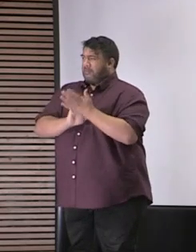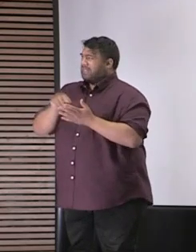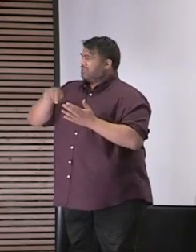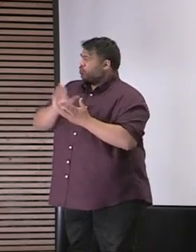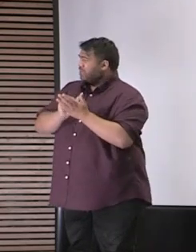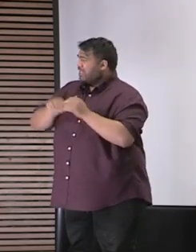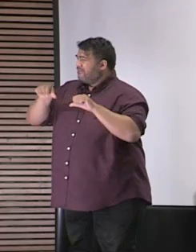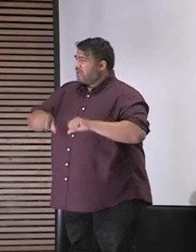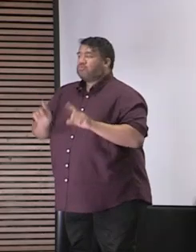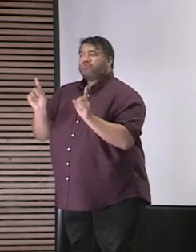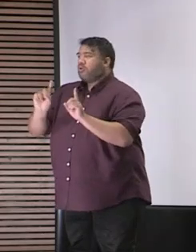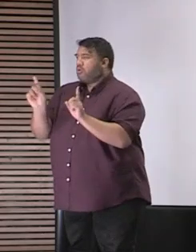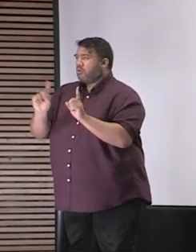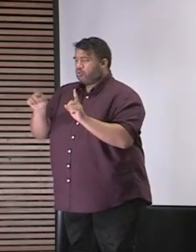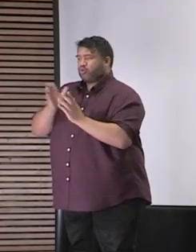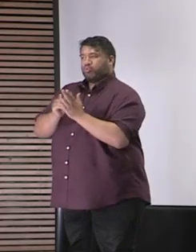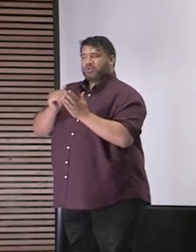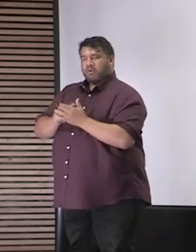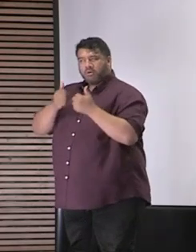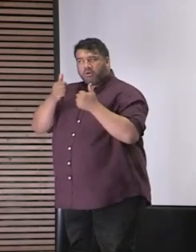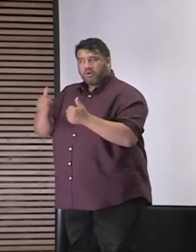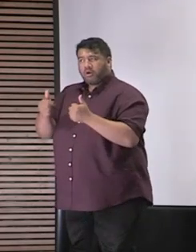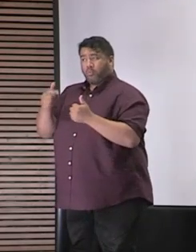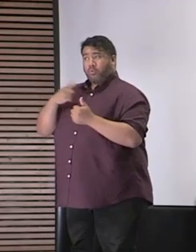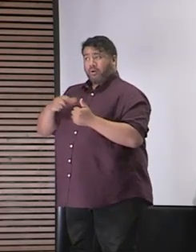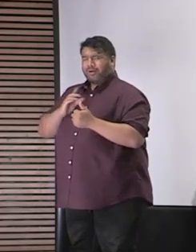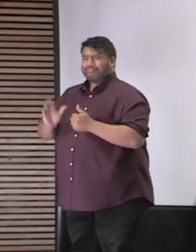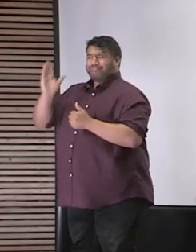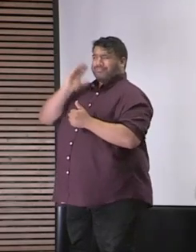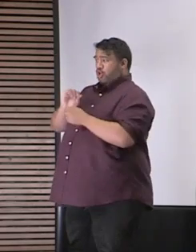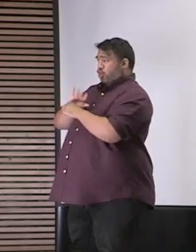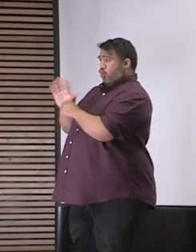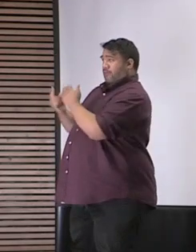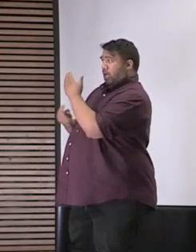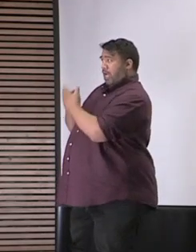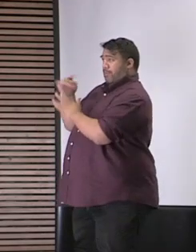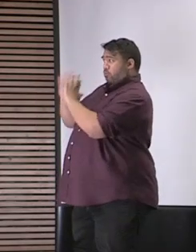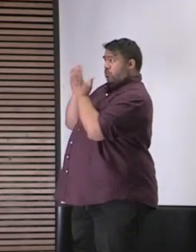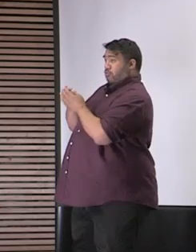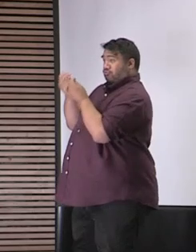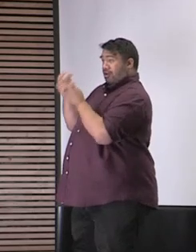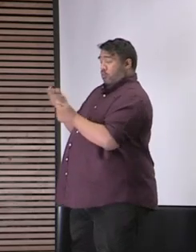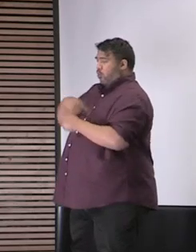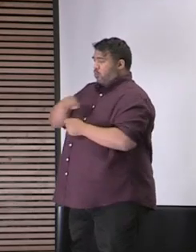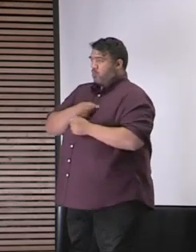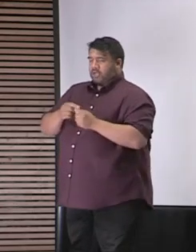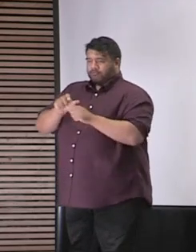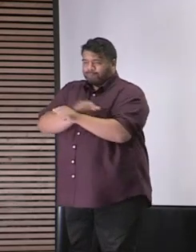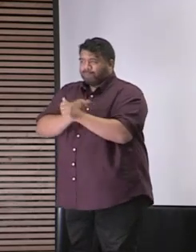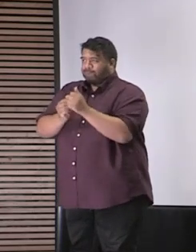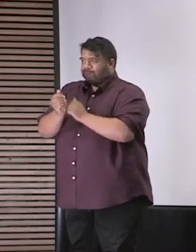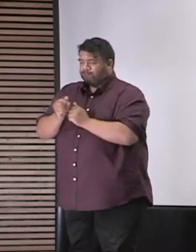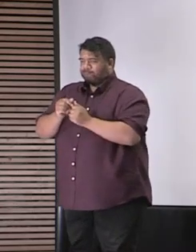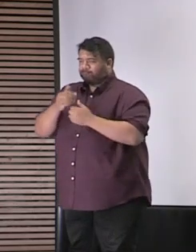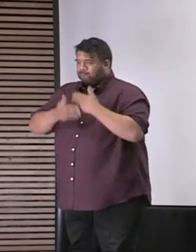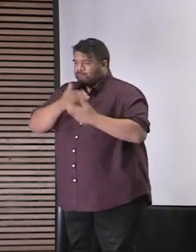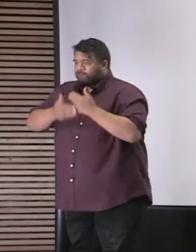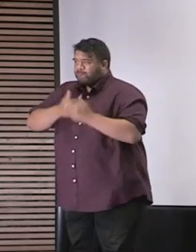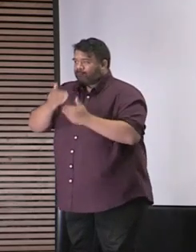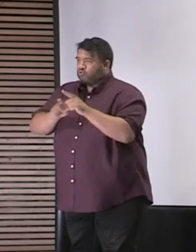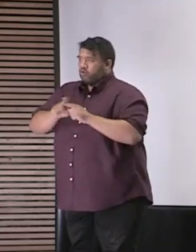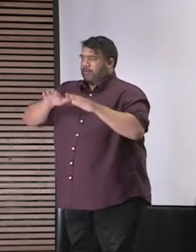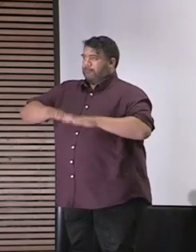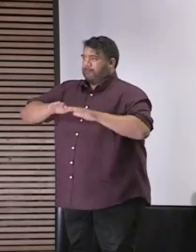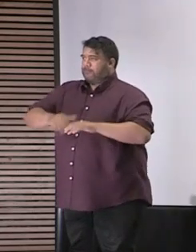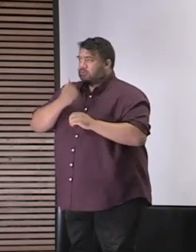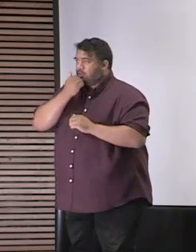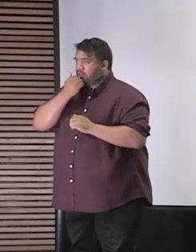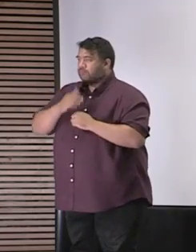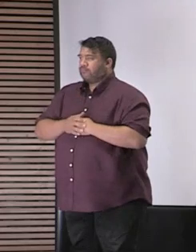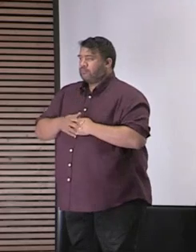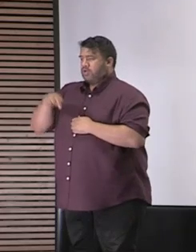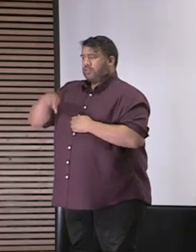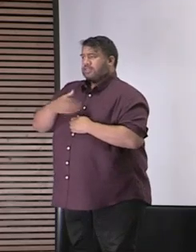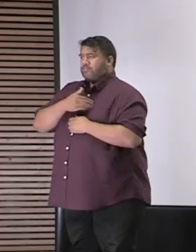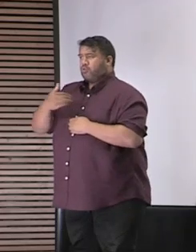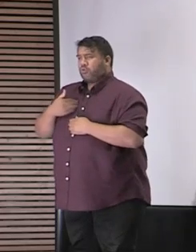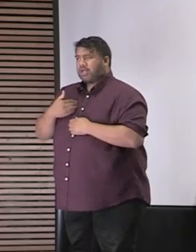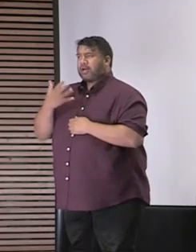Ahora lo que tenemos que hacer